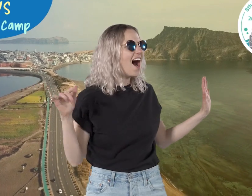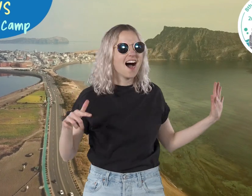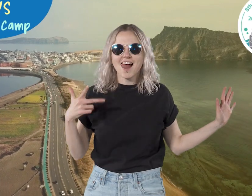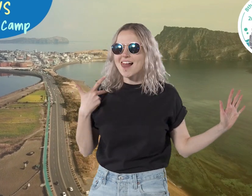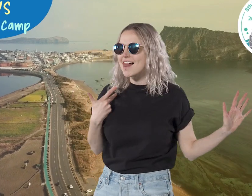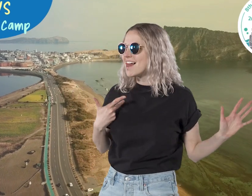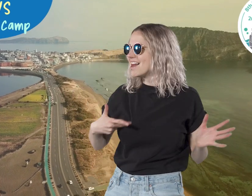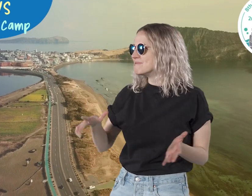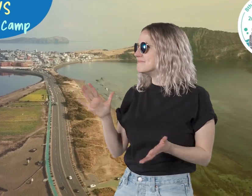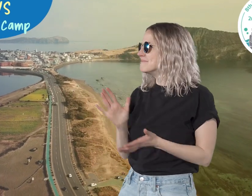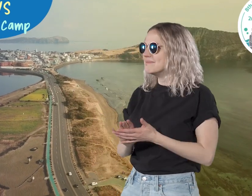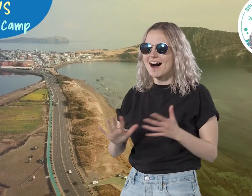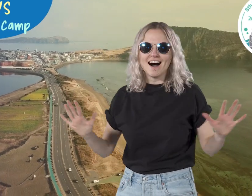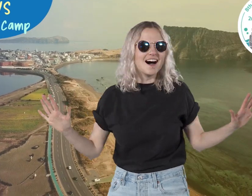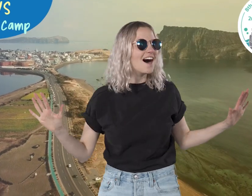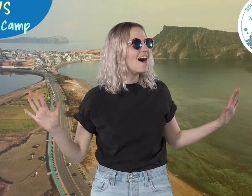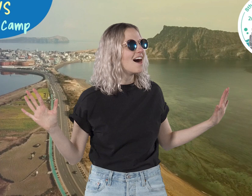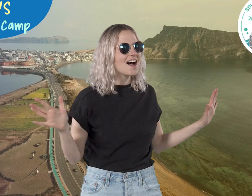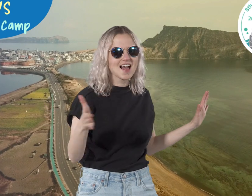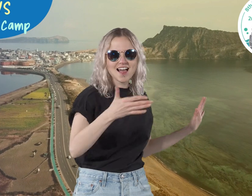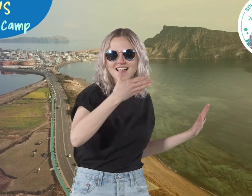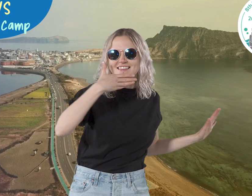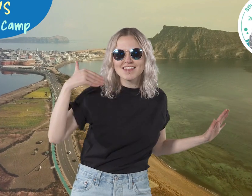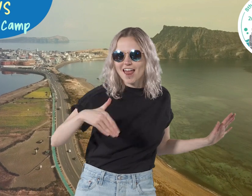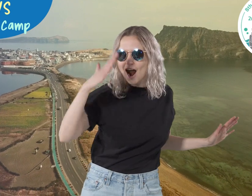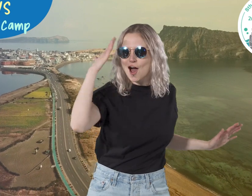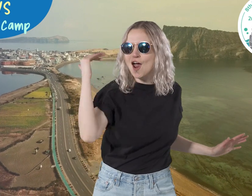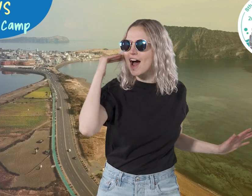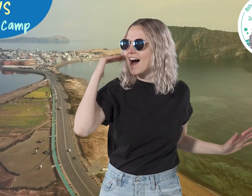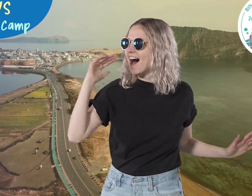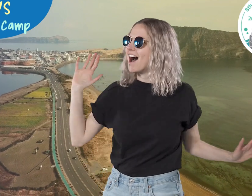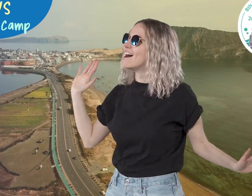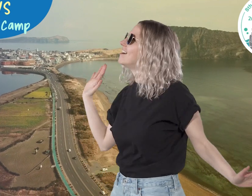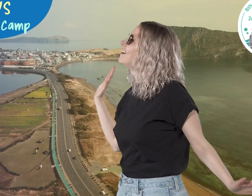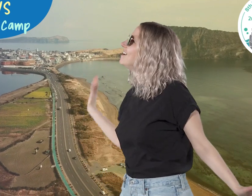Tää Etelä-Korea on niin upee mesta!